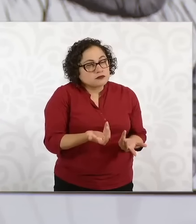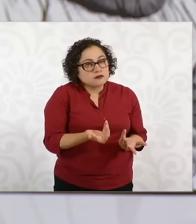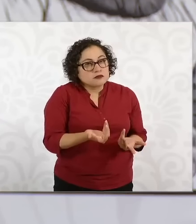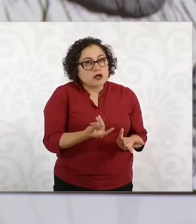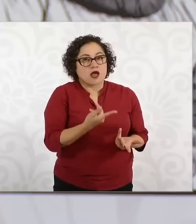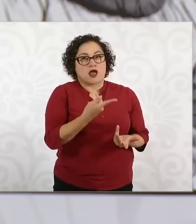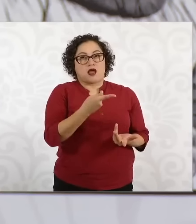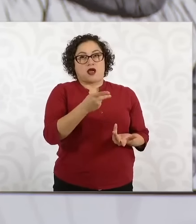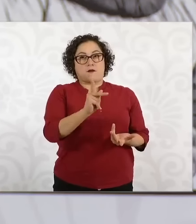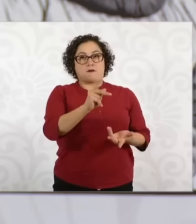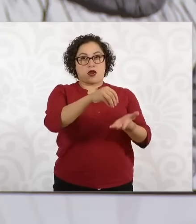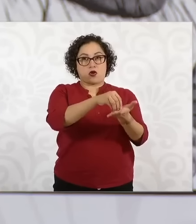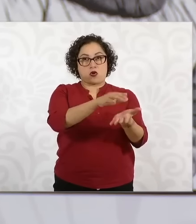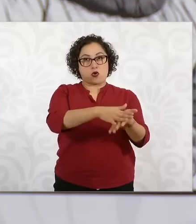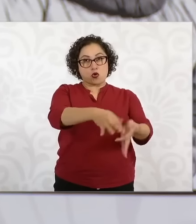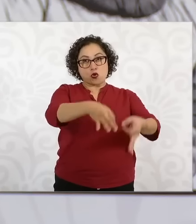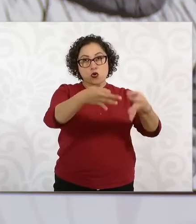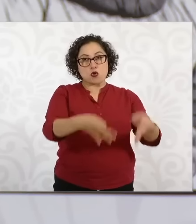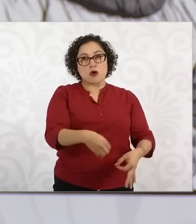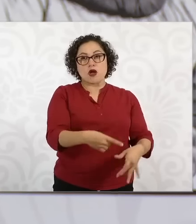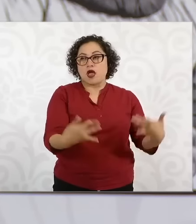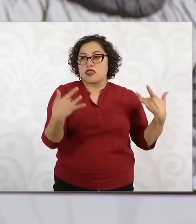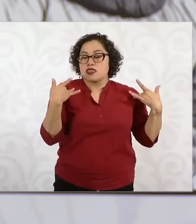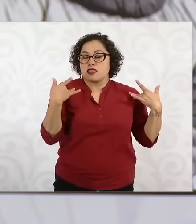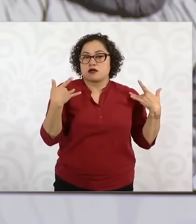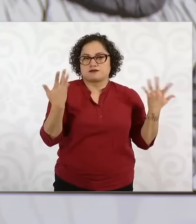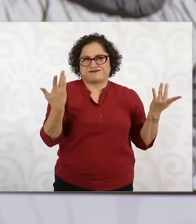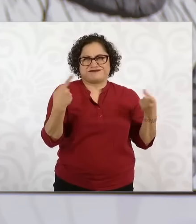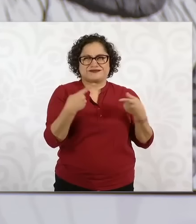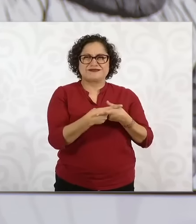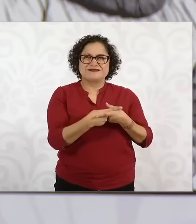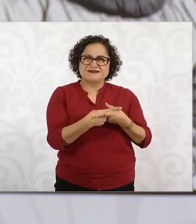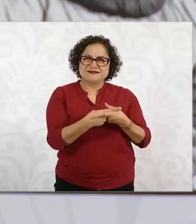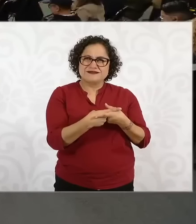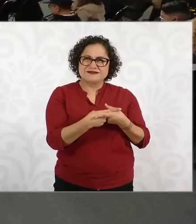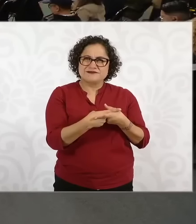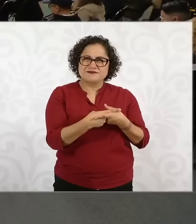que ellos no participaron? Es una contradicción.